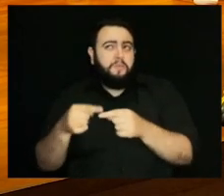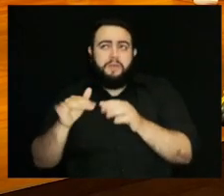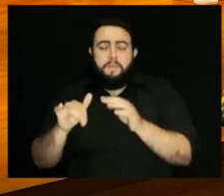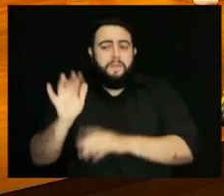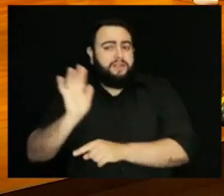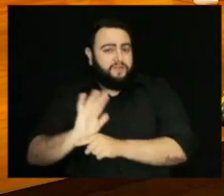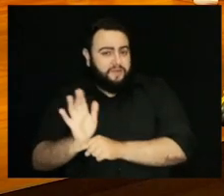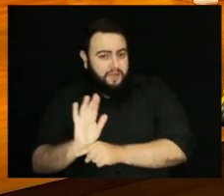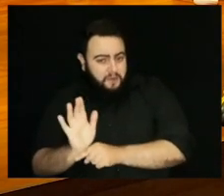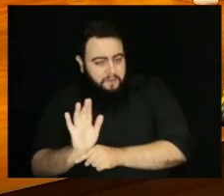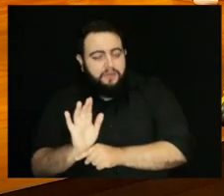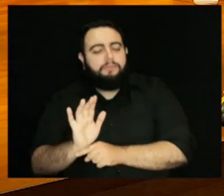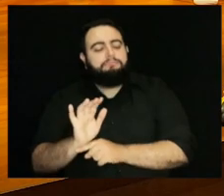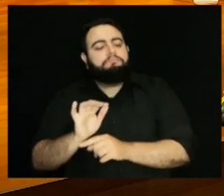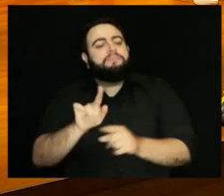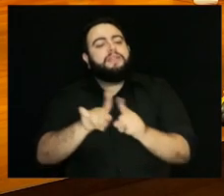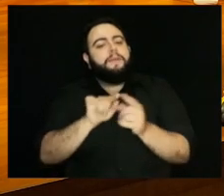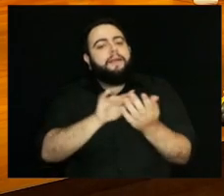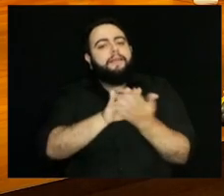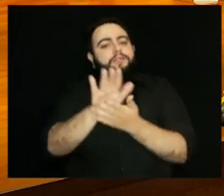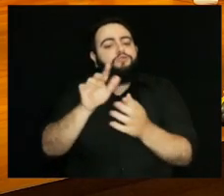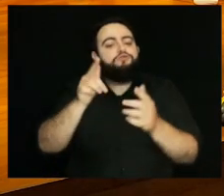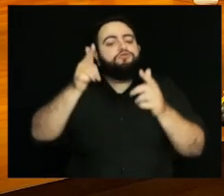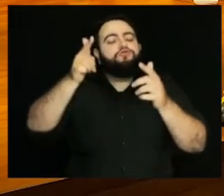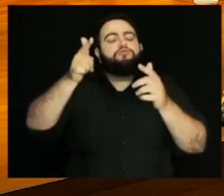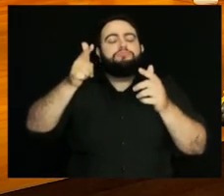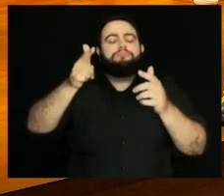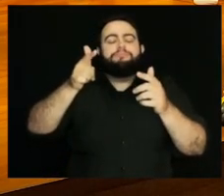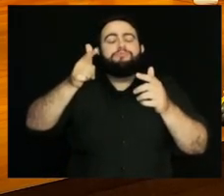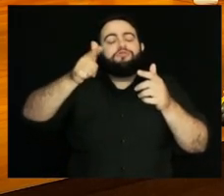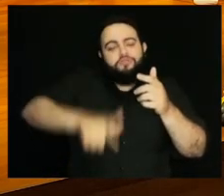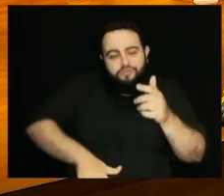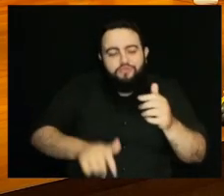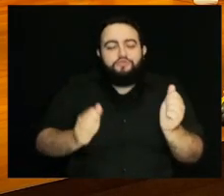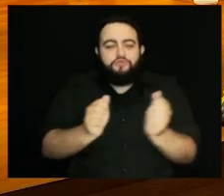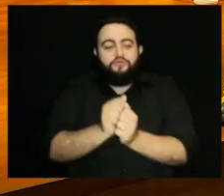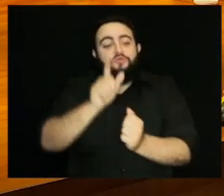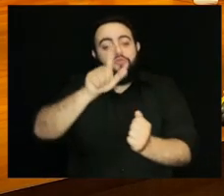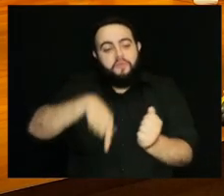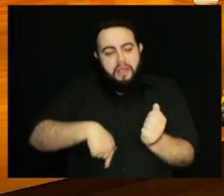aí ele lançou junto um documentário acasaelétrica.doc que tem no YouTube que daí é a história de